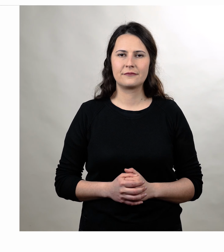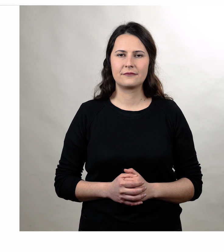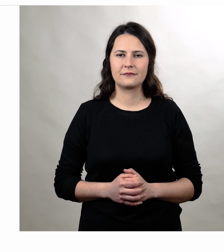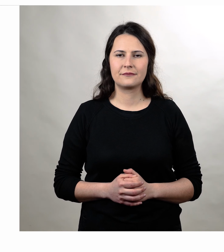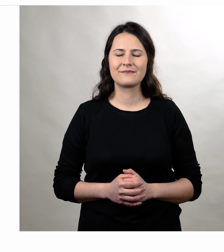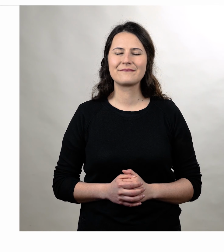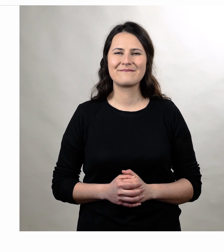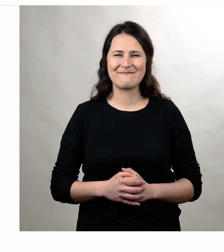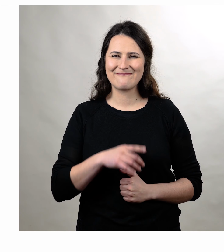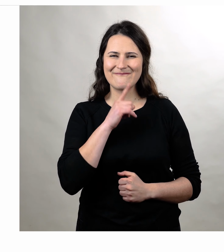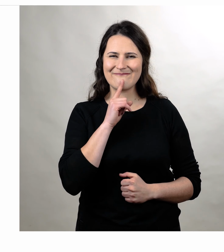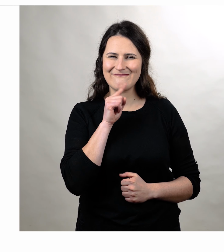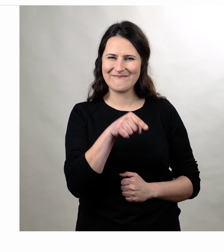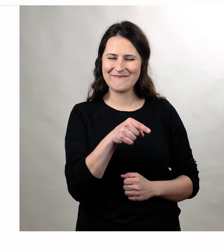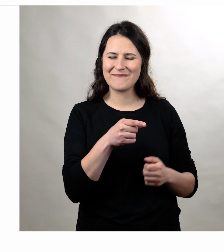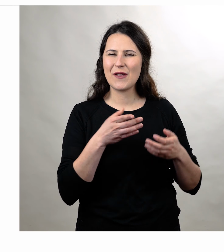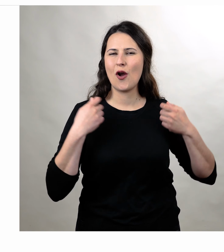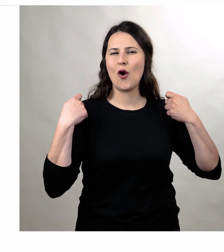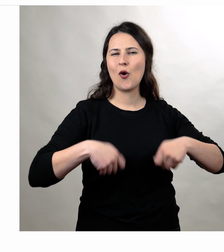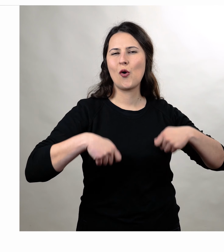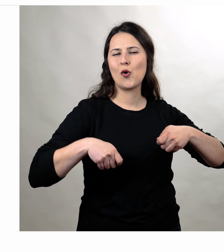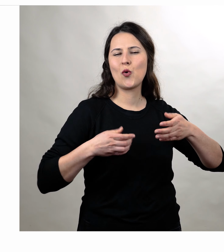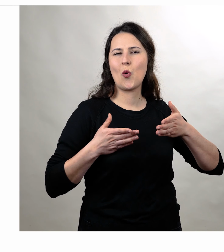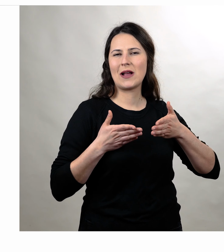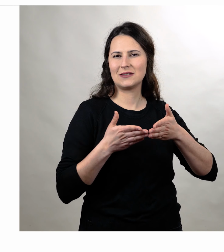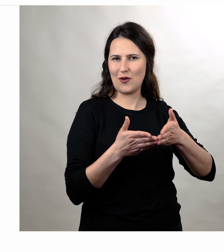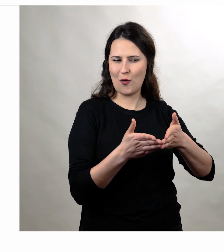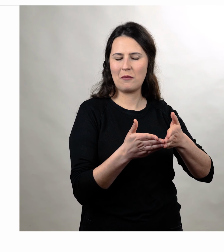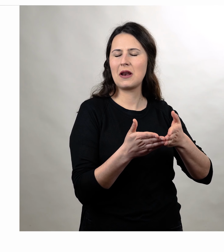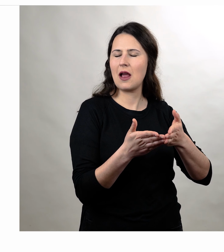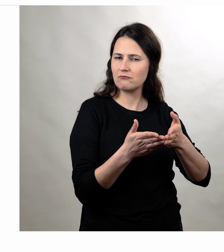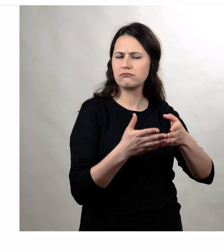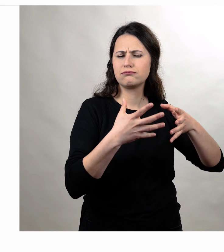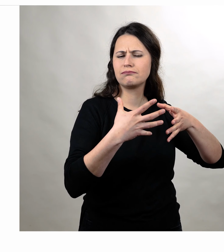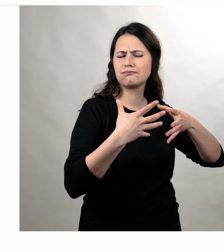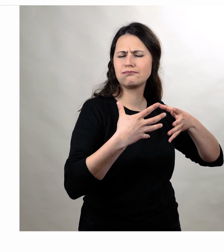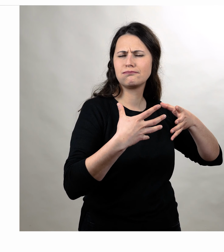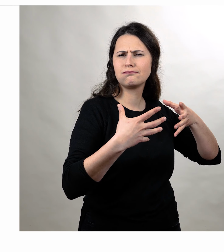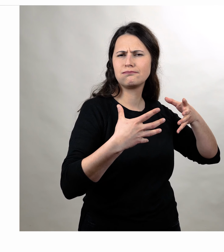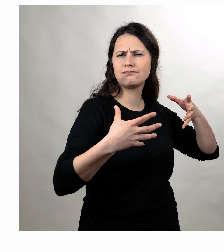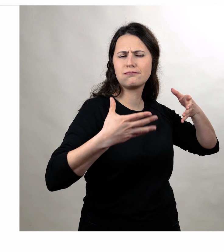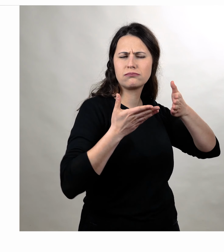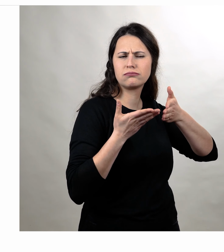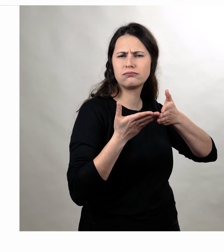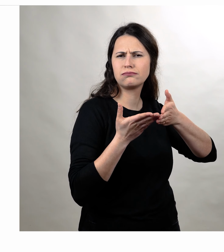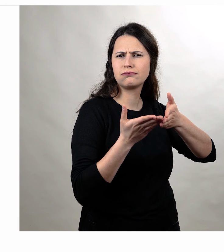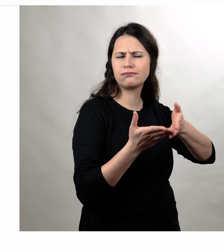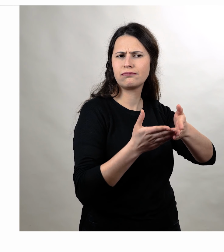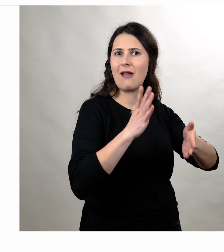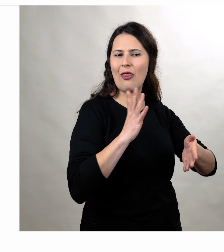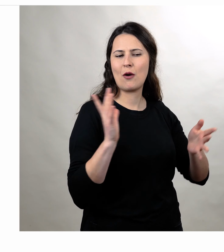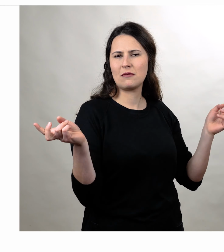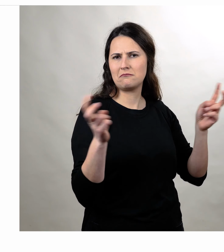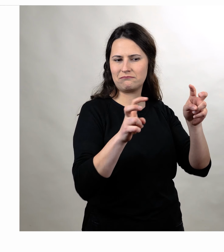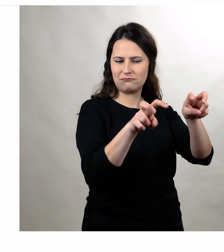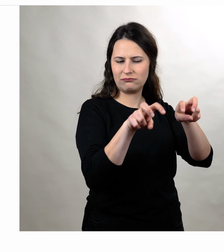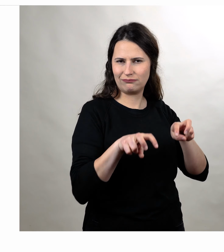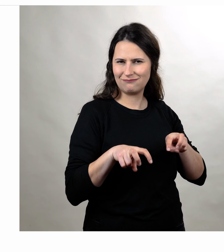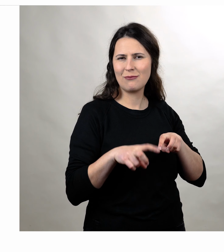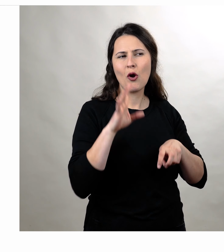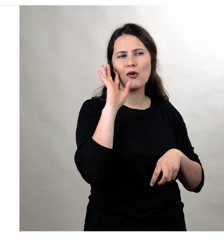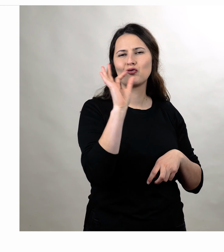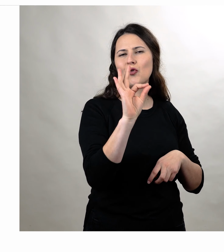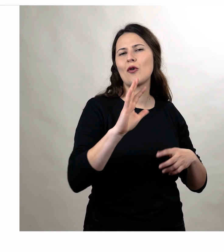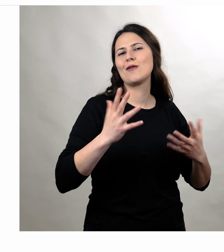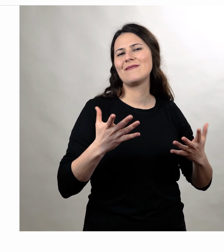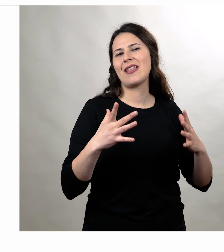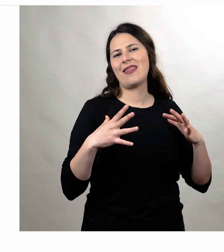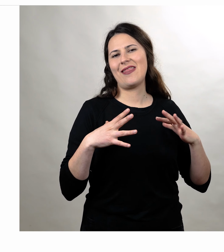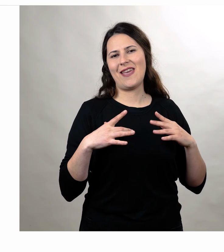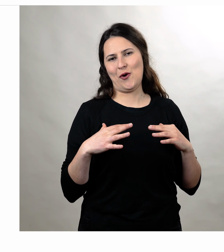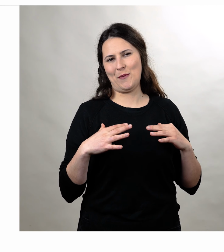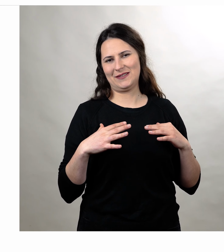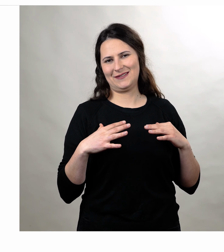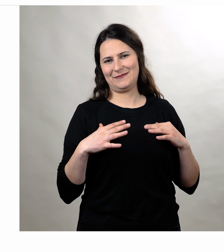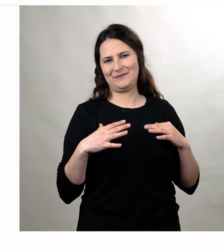Τα κρουαζιερόπλοια είναι μεγάλα επιβατικά πλοία που χρησιμοποιούνται κυρίως για διακοπές.